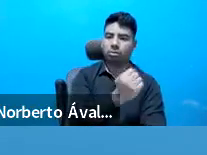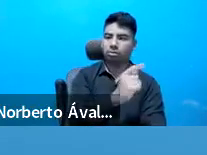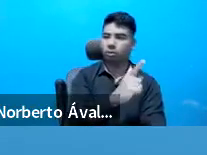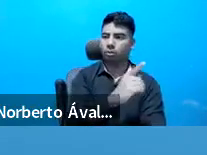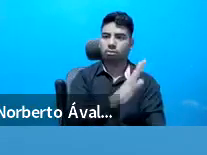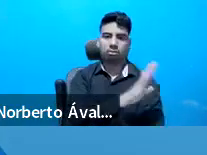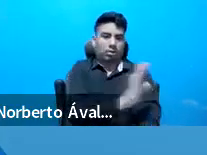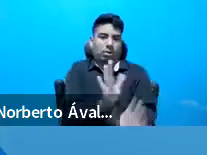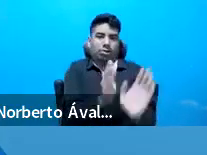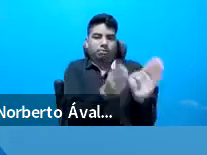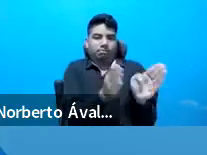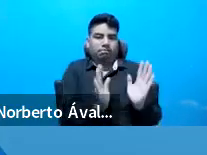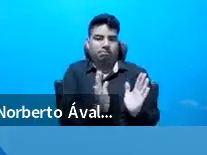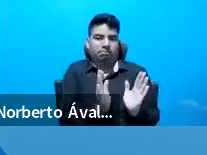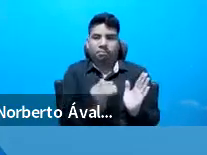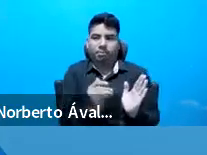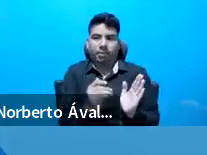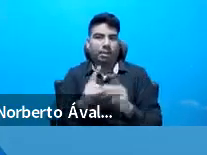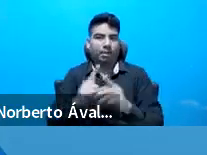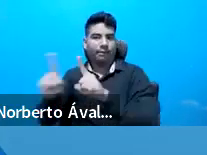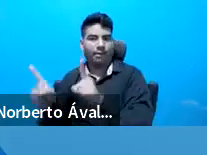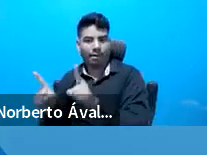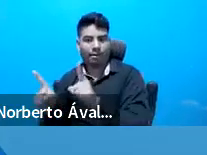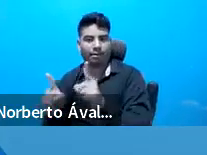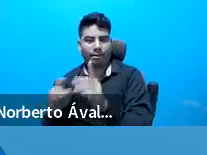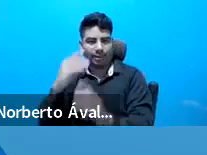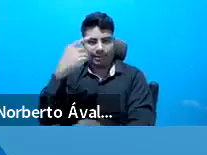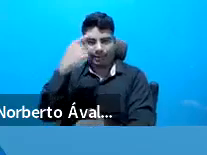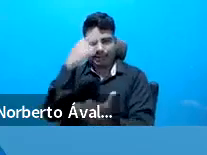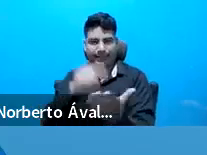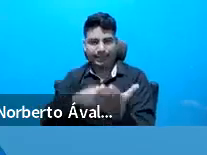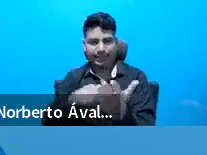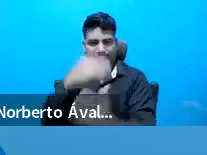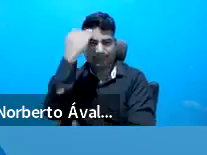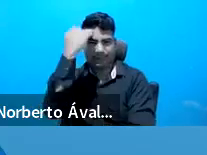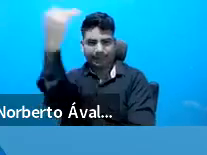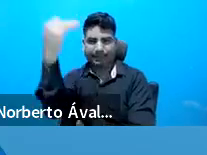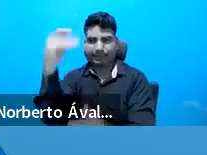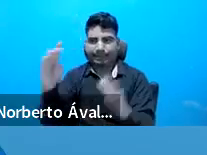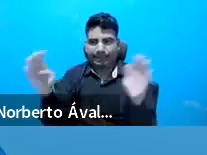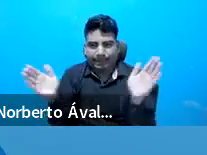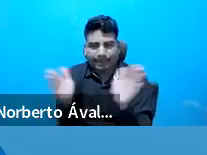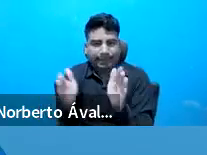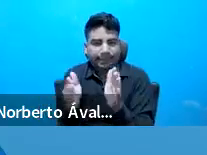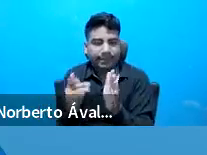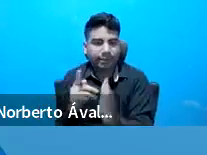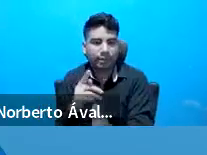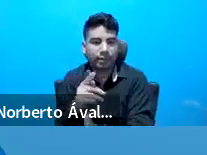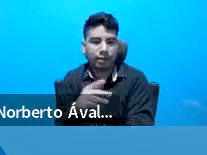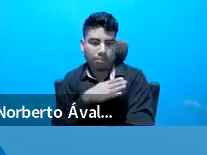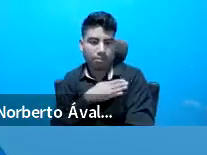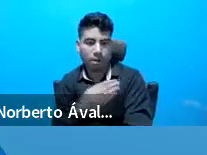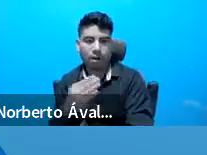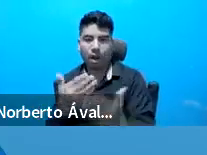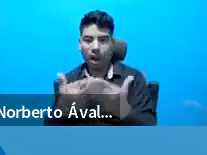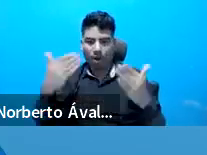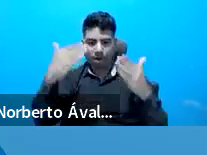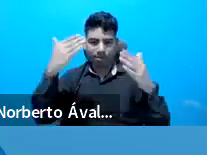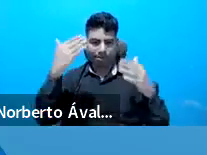en ese sentido. entido, es es de Encajada Estoy creo que más o menos se nos acaba el tiempo Que entonces. Ahora el enfoque